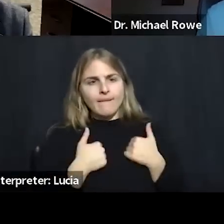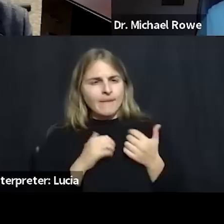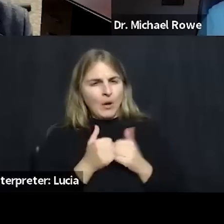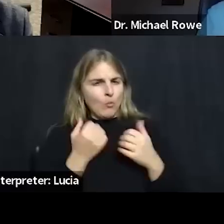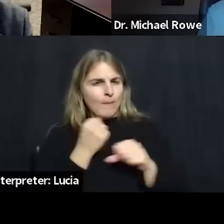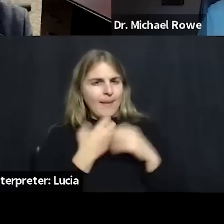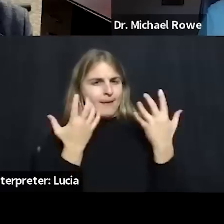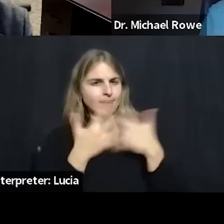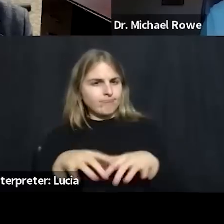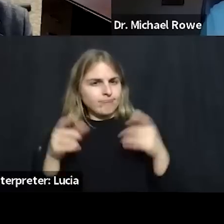Y tal vez estirar esas reglas.